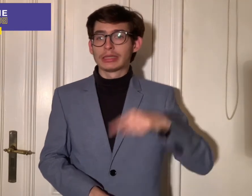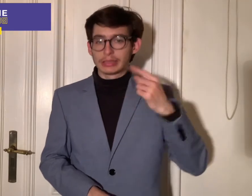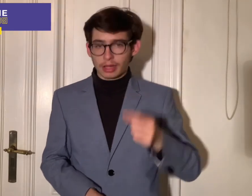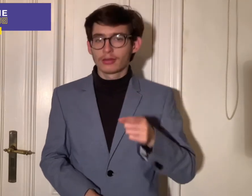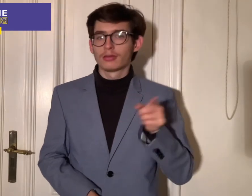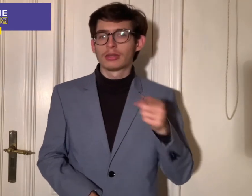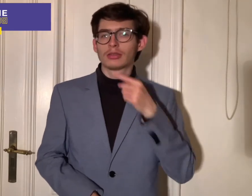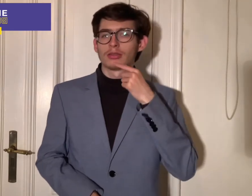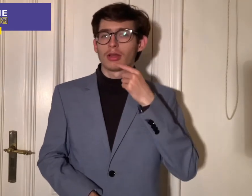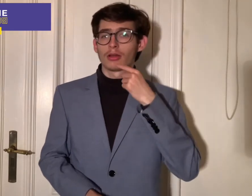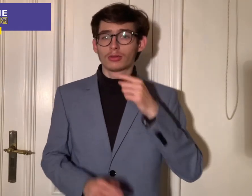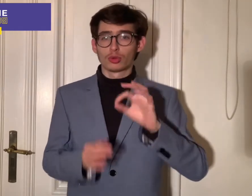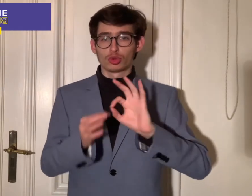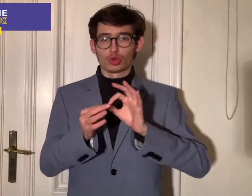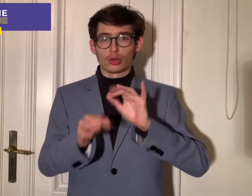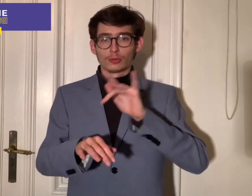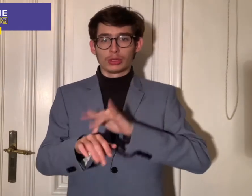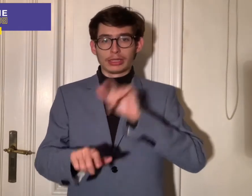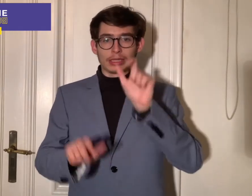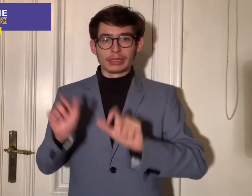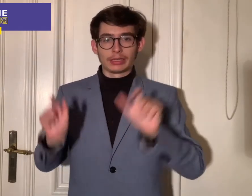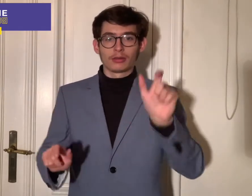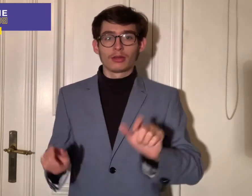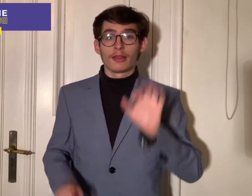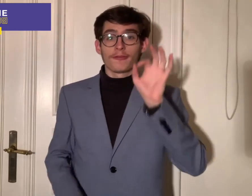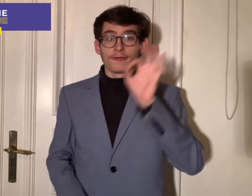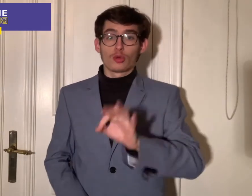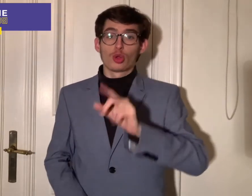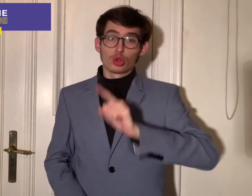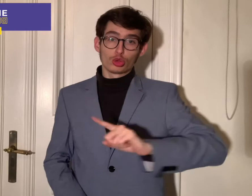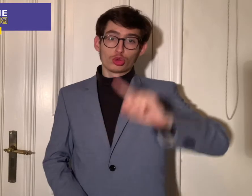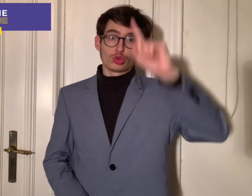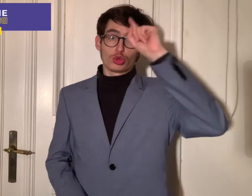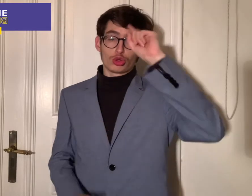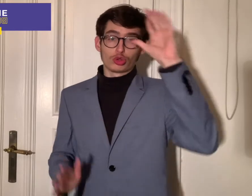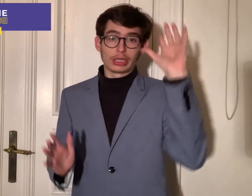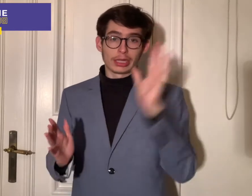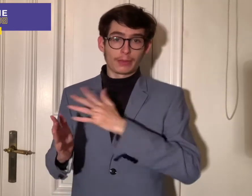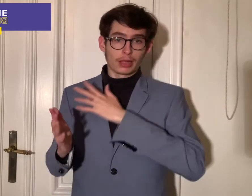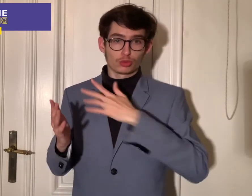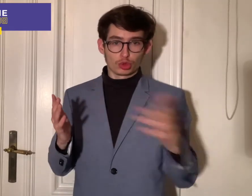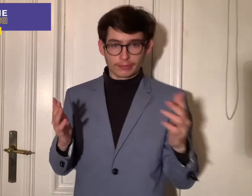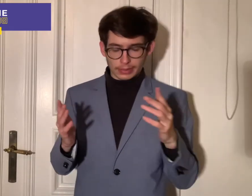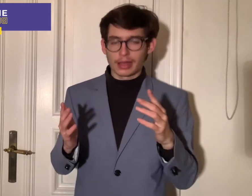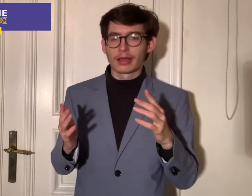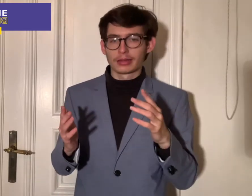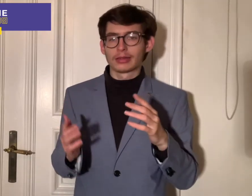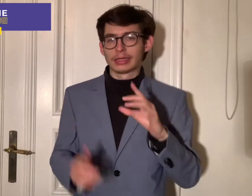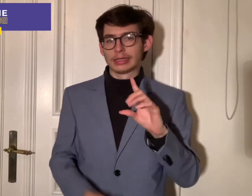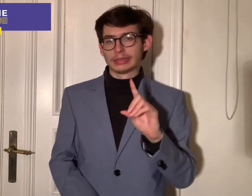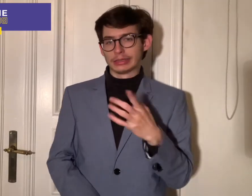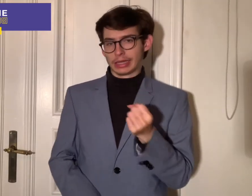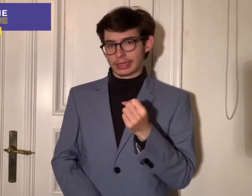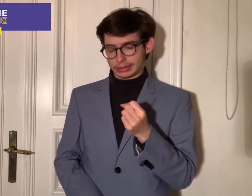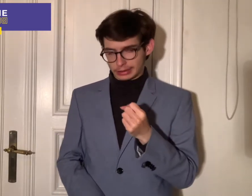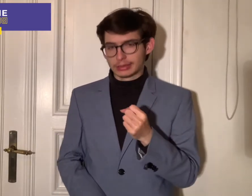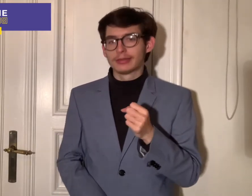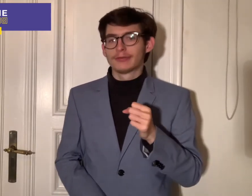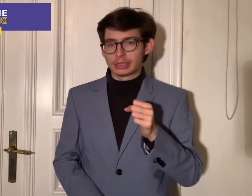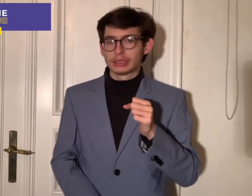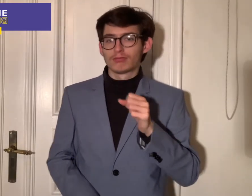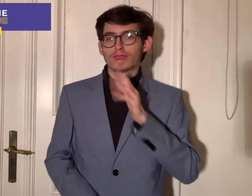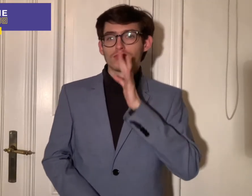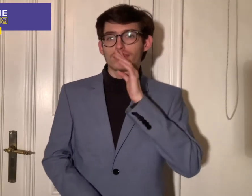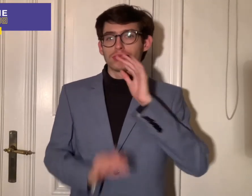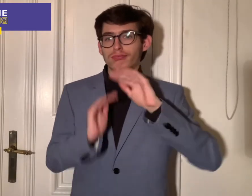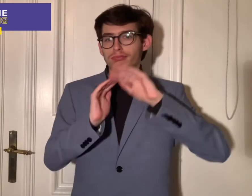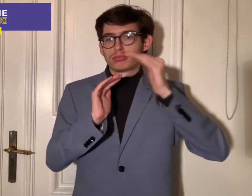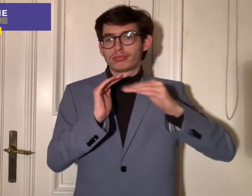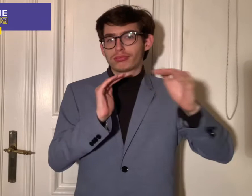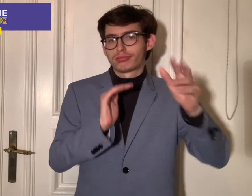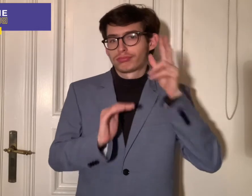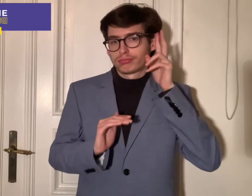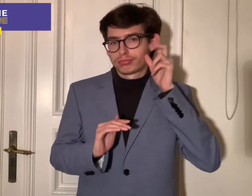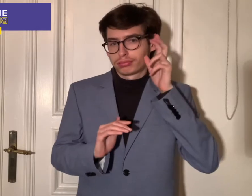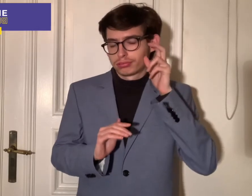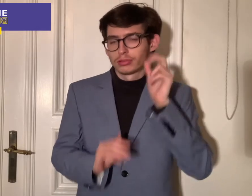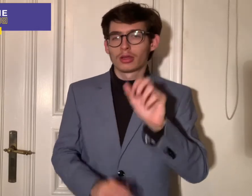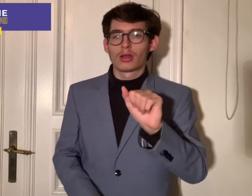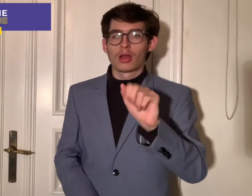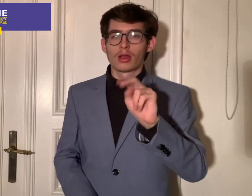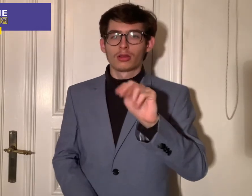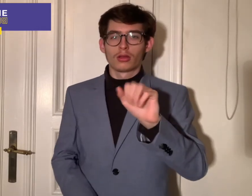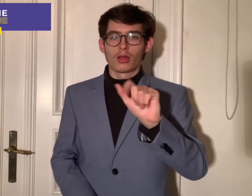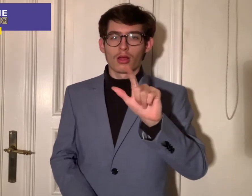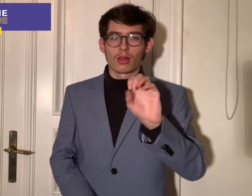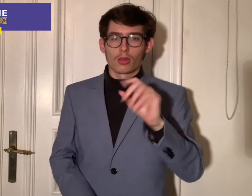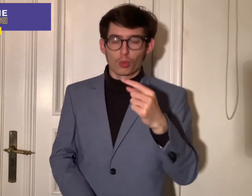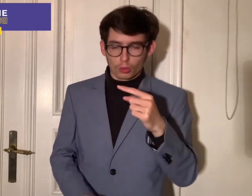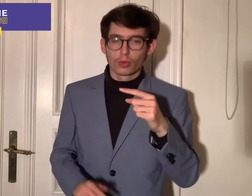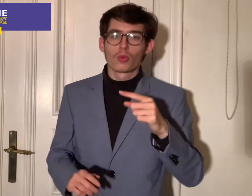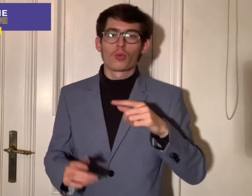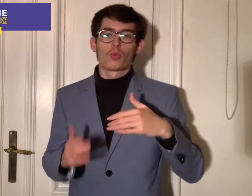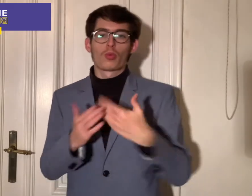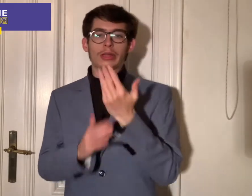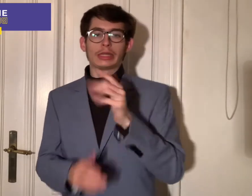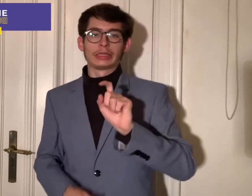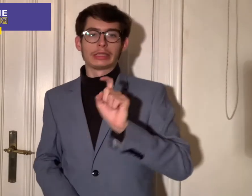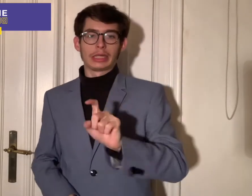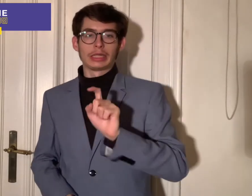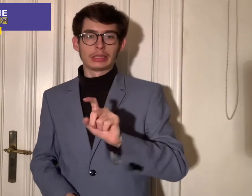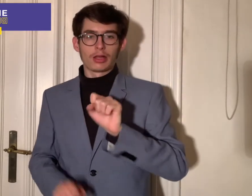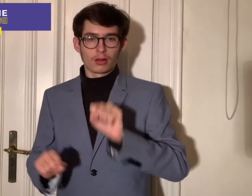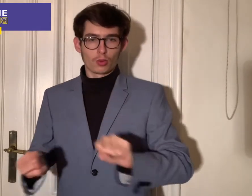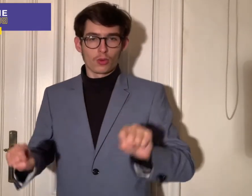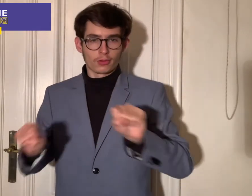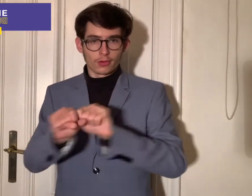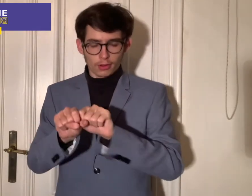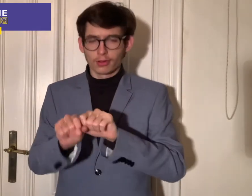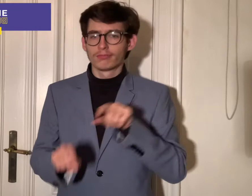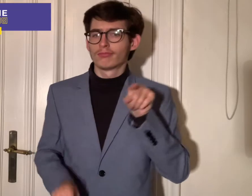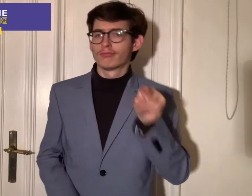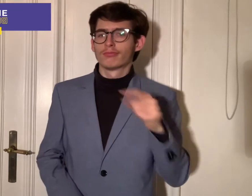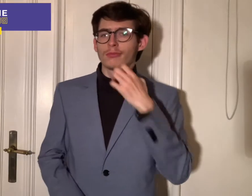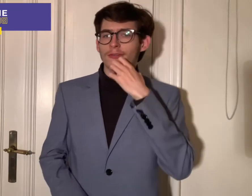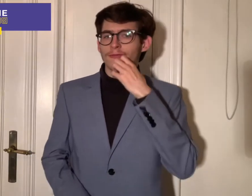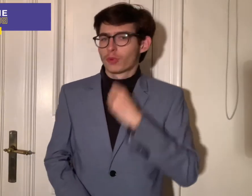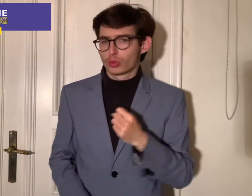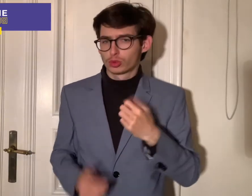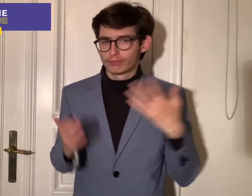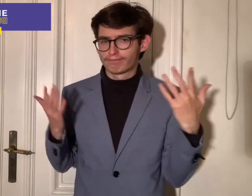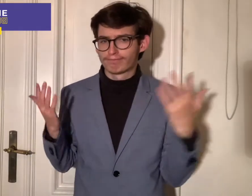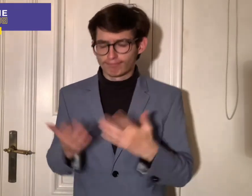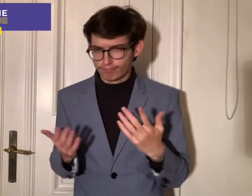Zunächst äußerten die Dolmetscher*innen für die Deutsche Gebärdensprache (DGS analog + digital/online) den Wunsch,